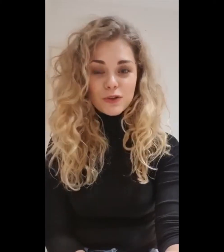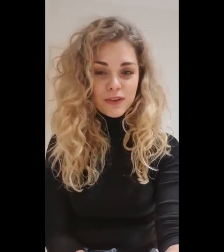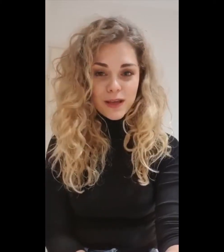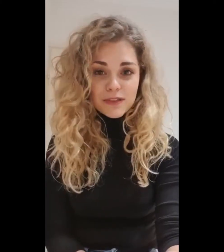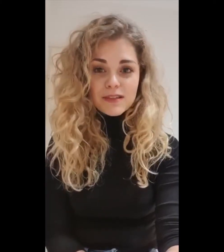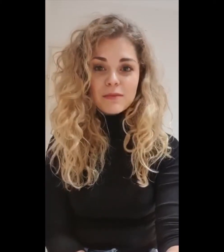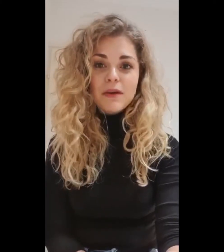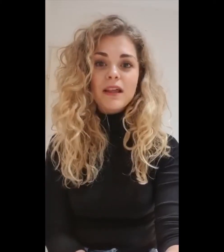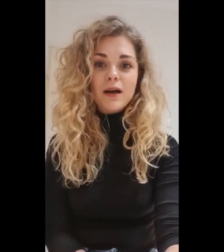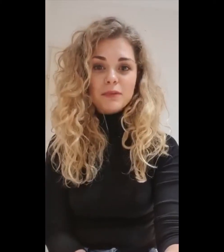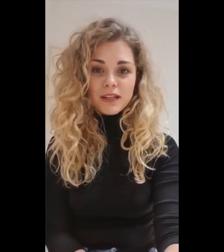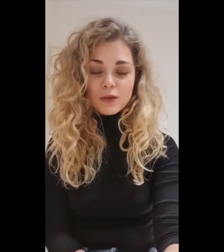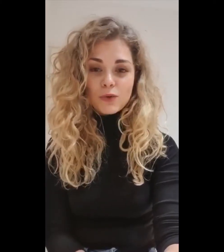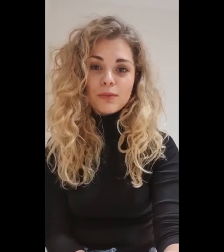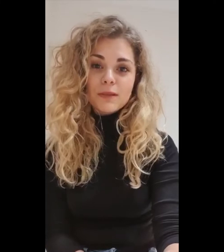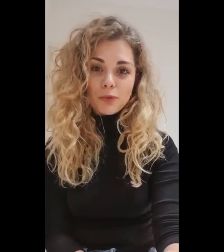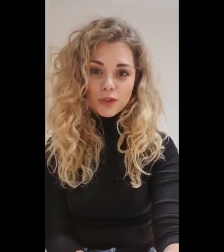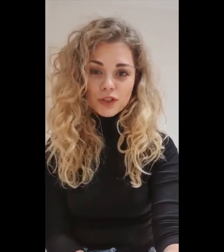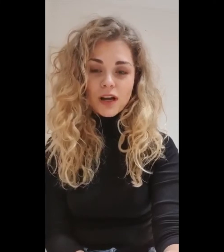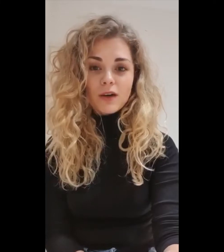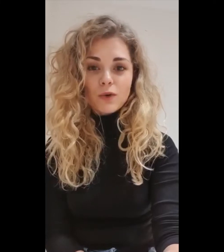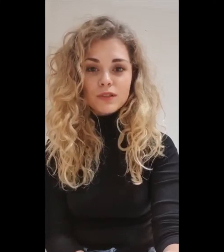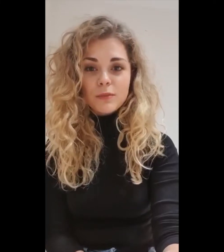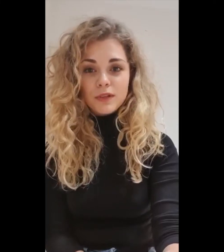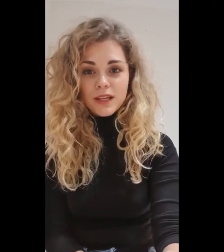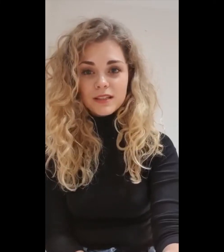Kroz to vrijeme sam imala priliku biti podrška gluhoslijepoj djeci